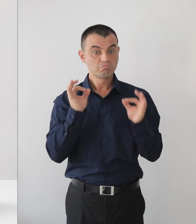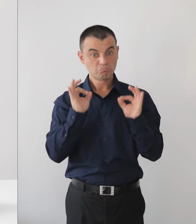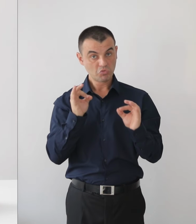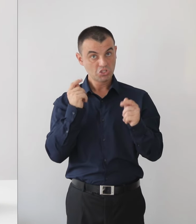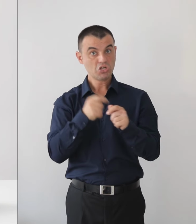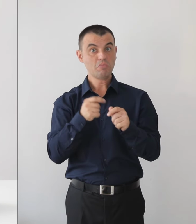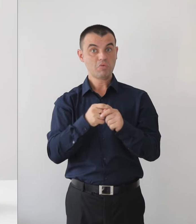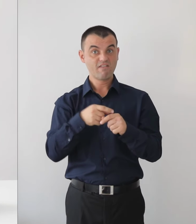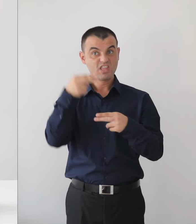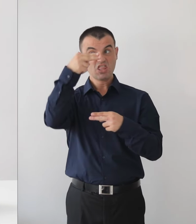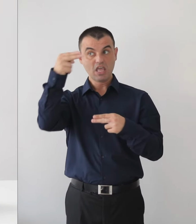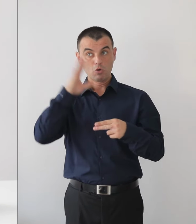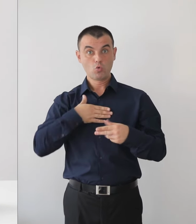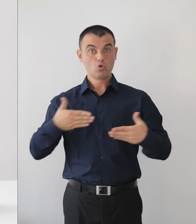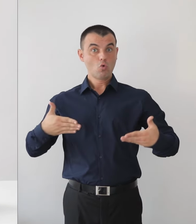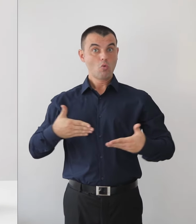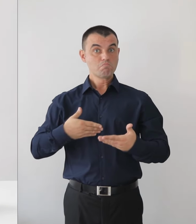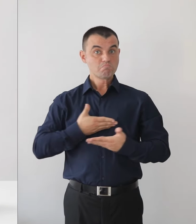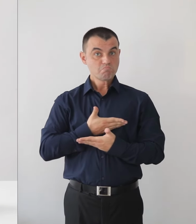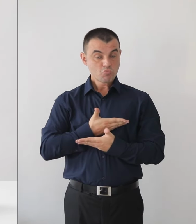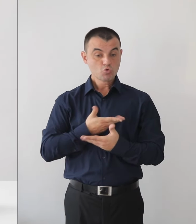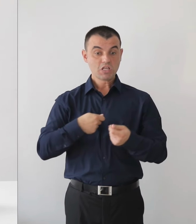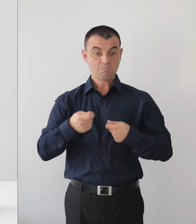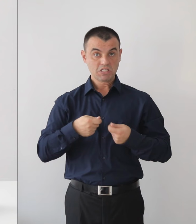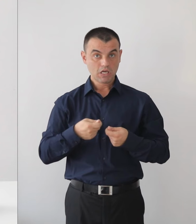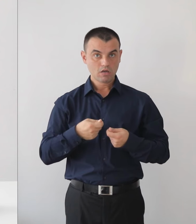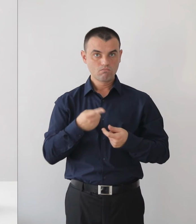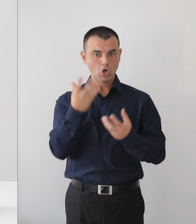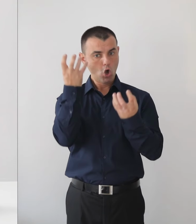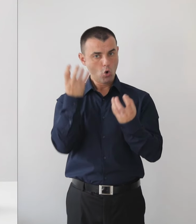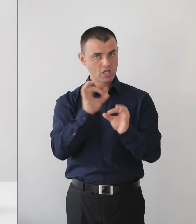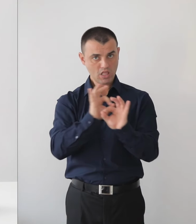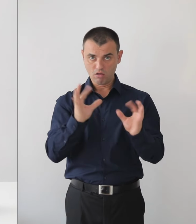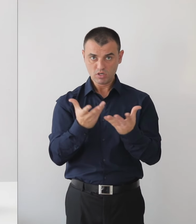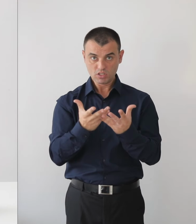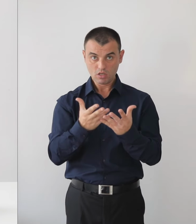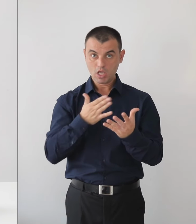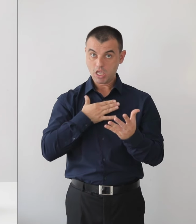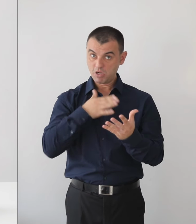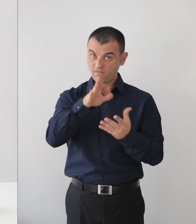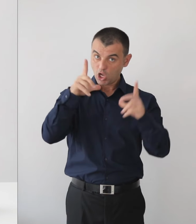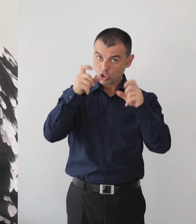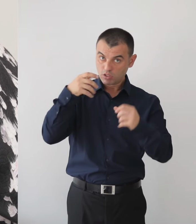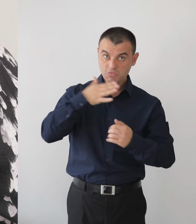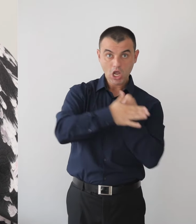Наистина ли правите теми, от които се нуждае пазарът? Достатъчно оригинален ли сте? Вашите снимки имат ли история?